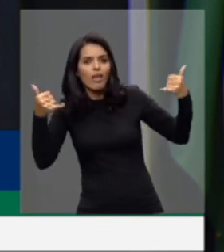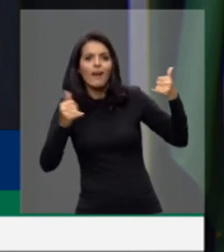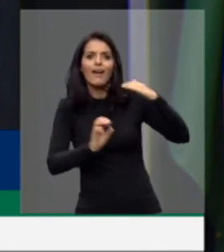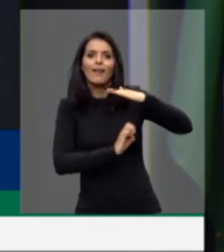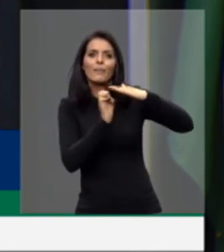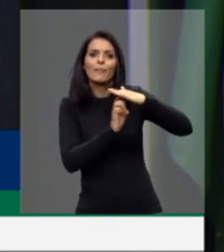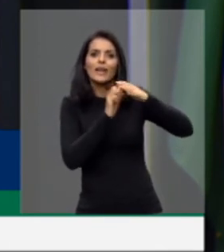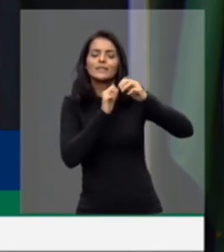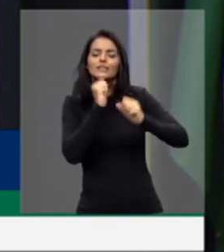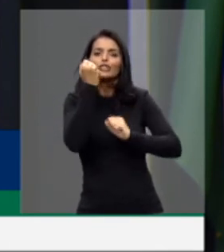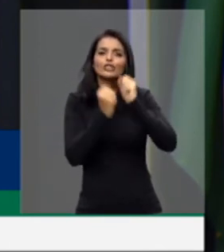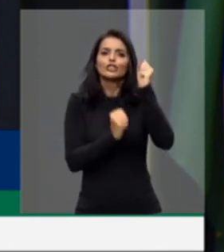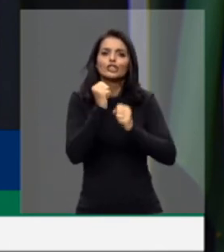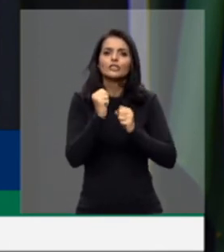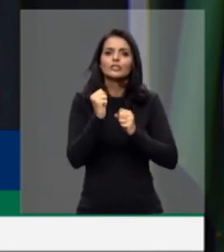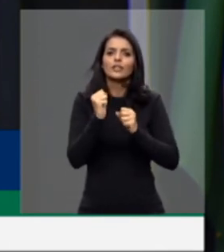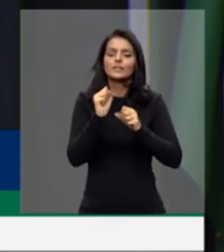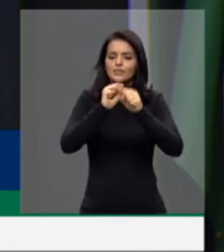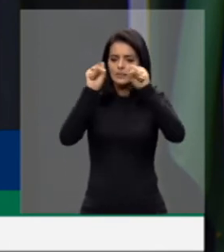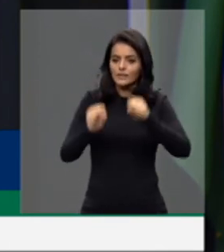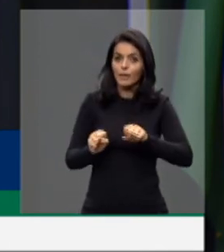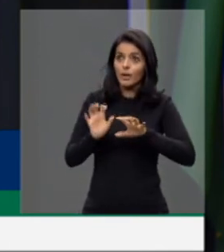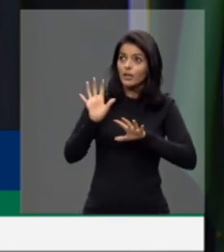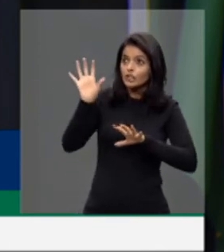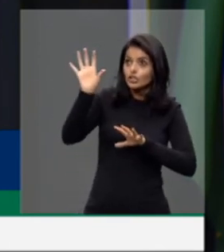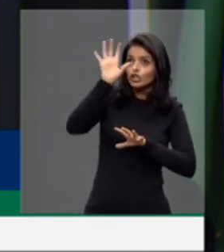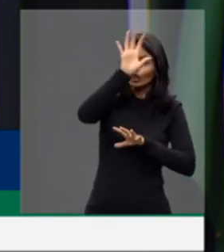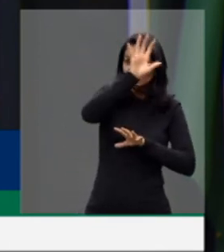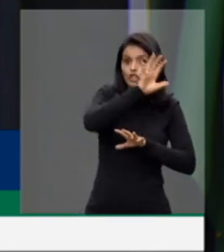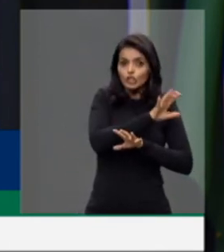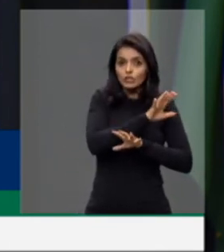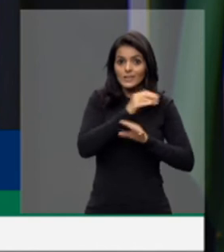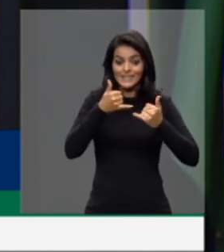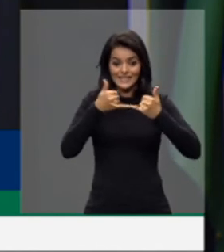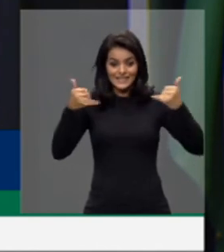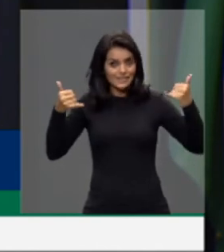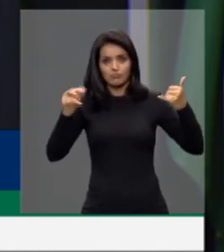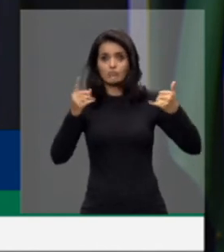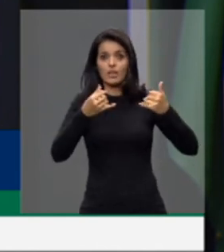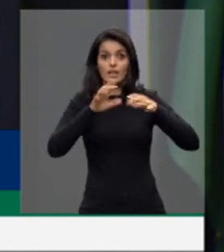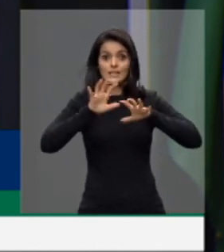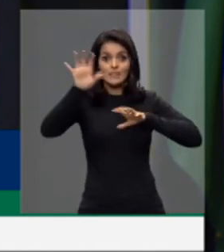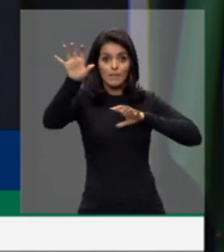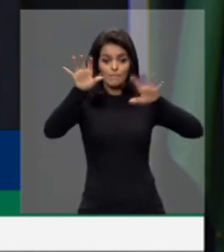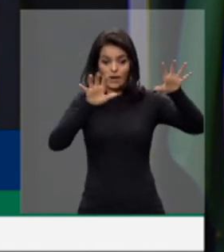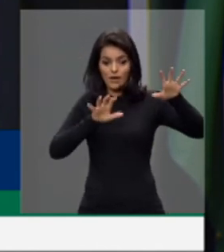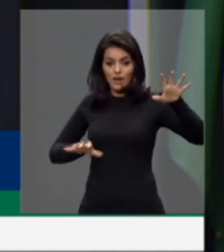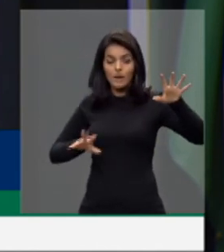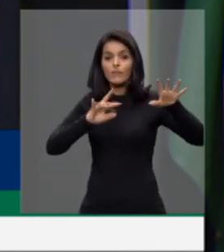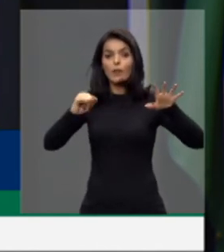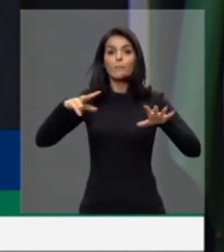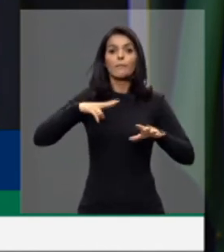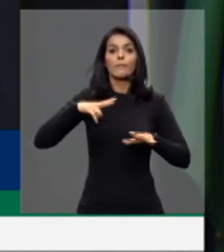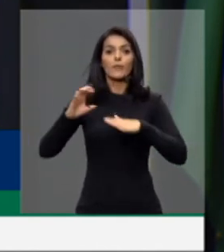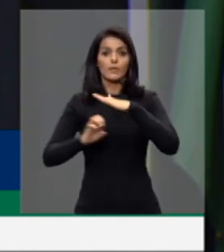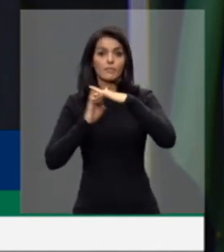PROVISÓRIA CORRIGIU OUTRA DESFUNCIONALIDADE, QUE PROVOCAVA COBRANÇAS DE ENCARGOS DOS CONSUMIDORES LIGADOS, QUE ATENDEM AOS